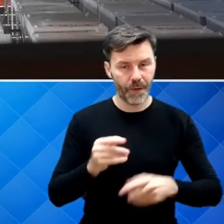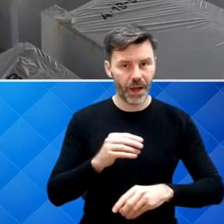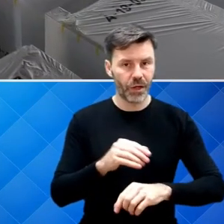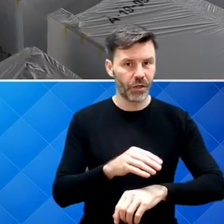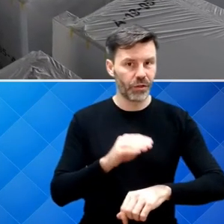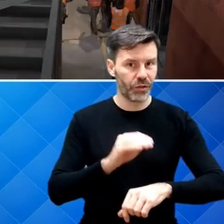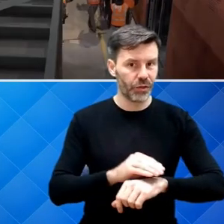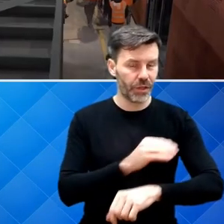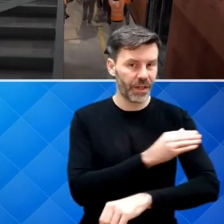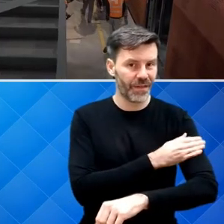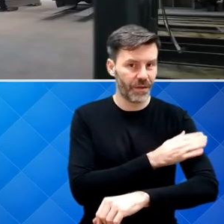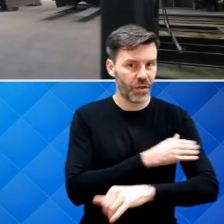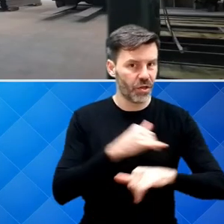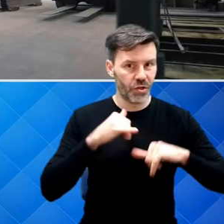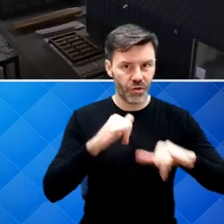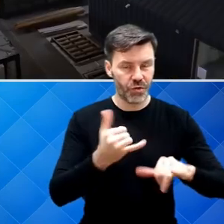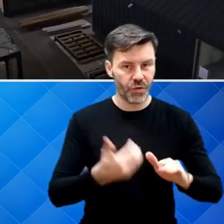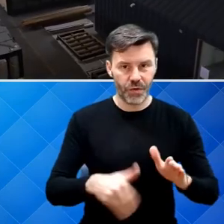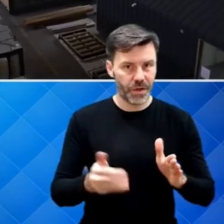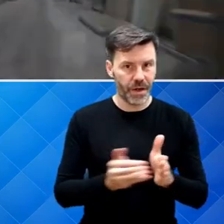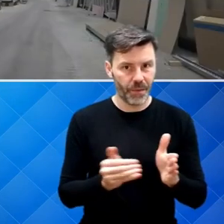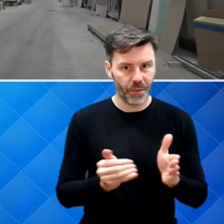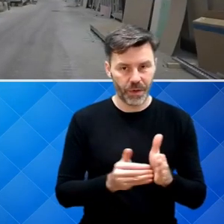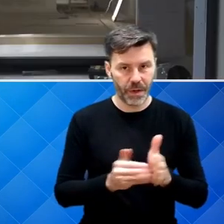także wkroczyło do małych i średnich miast?